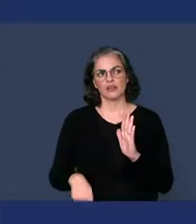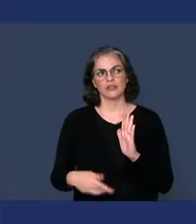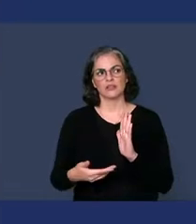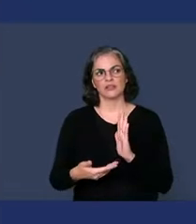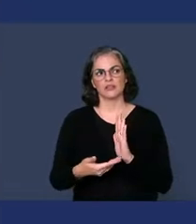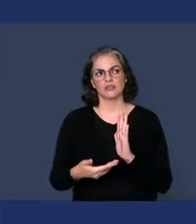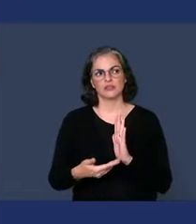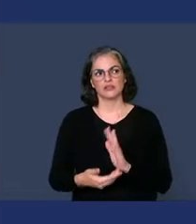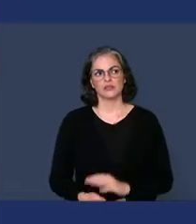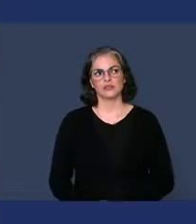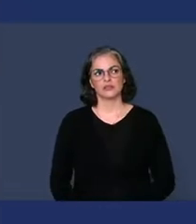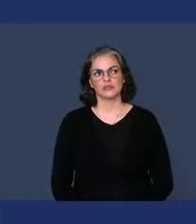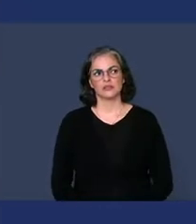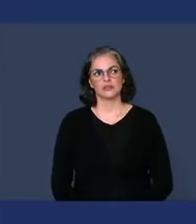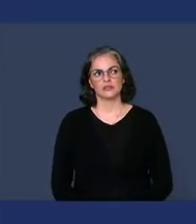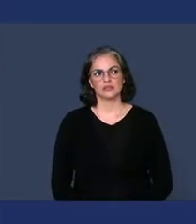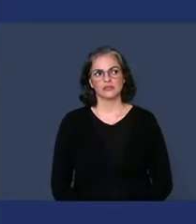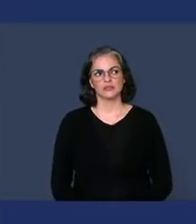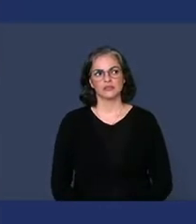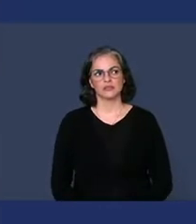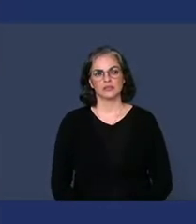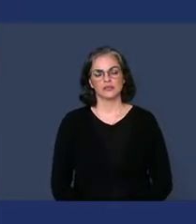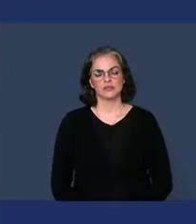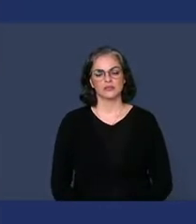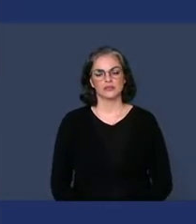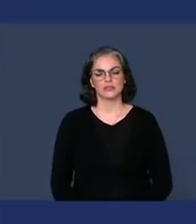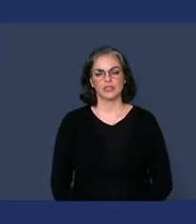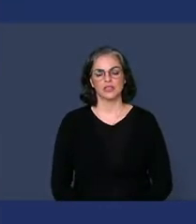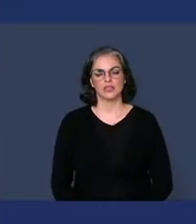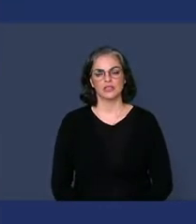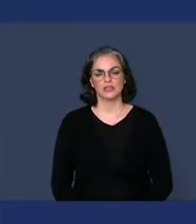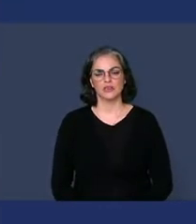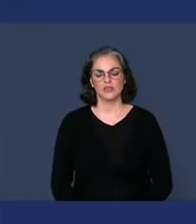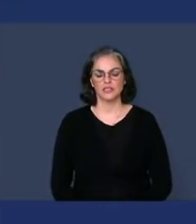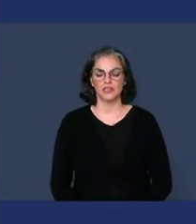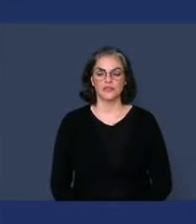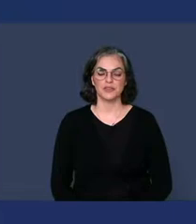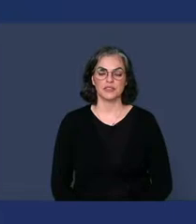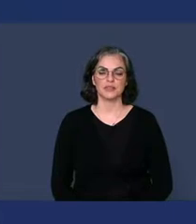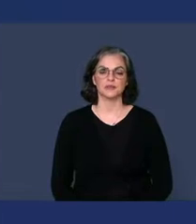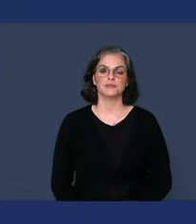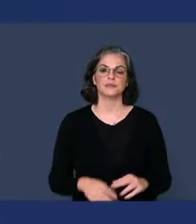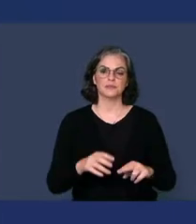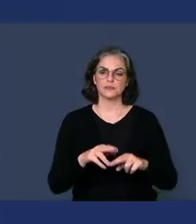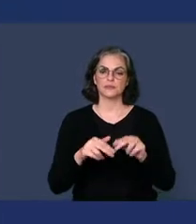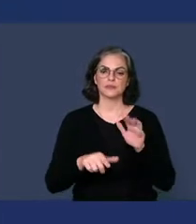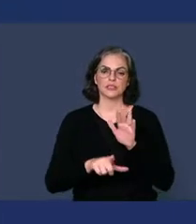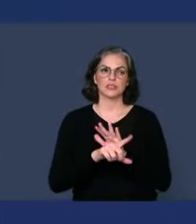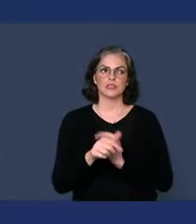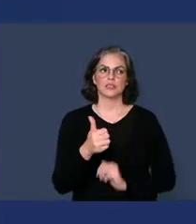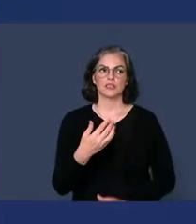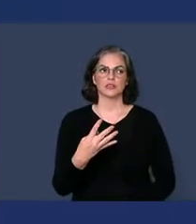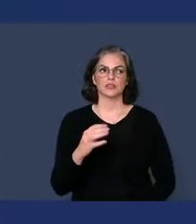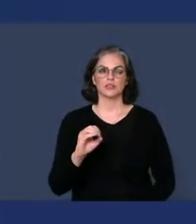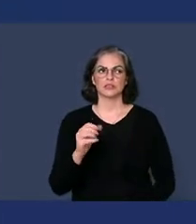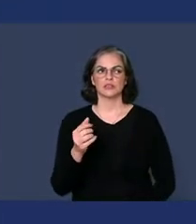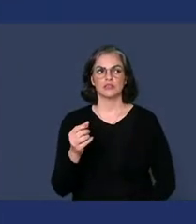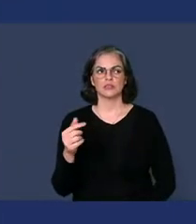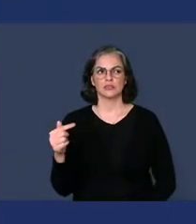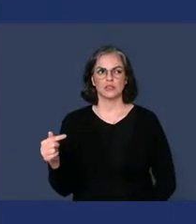REGRAMENTOS DO QUE PREÇO ITO PRECEITOUA A NOSSA CONSTITUIÇÃO E REGIMENTO DESTA CASA. O PLP INSPIRA-SE